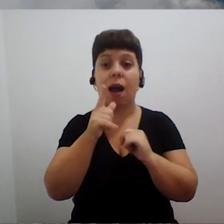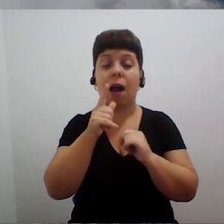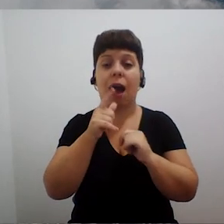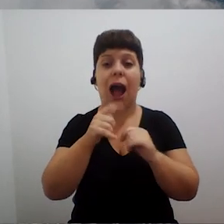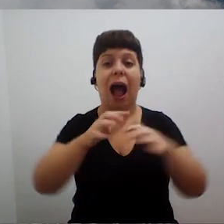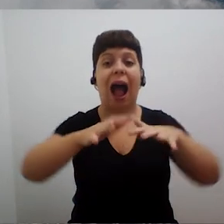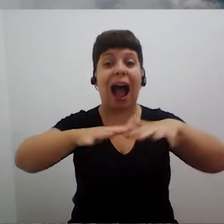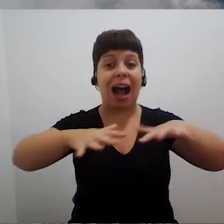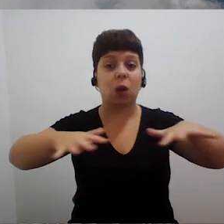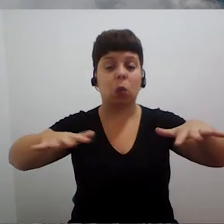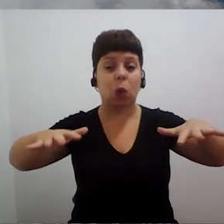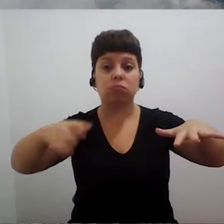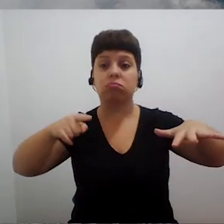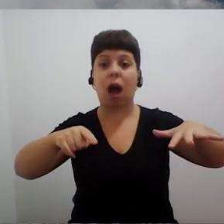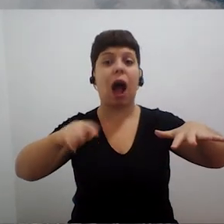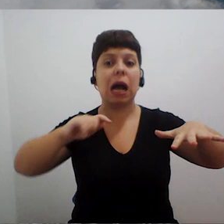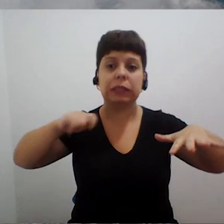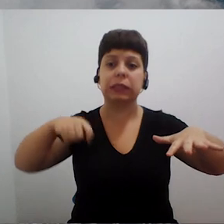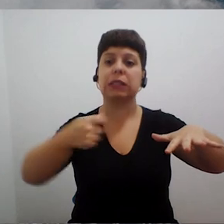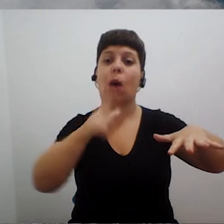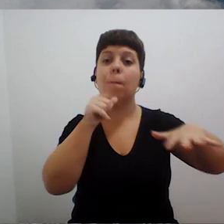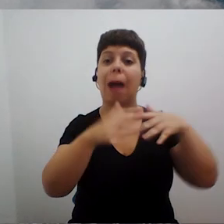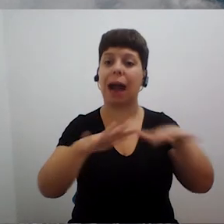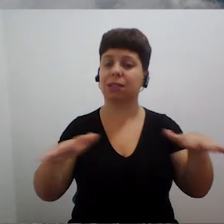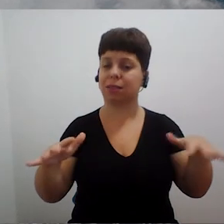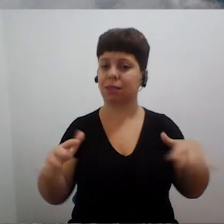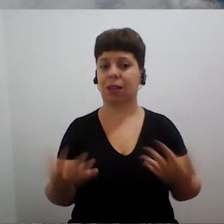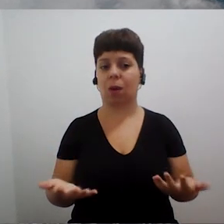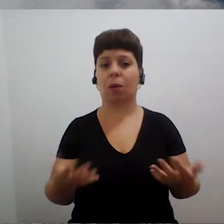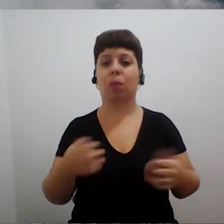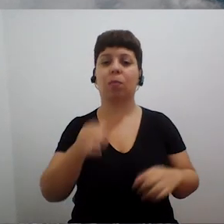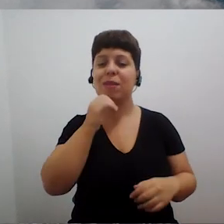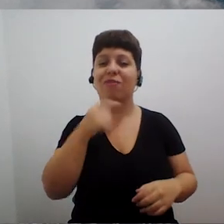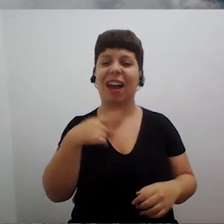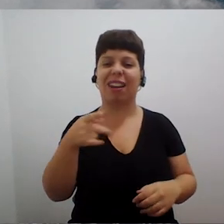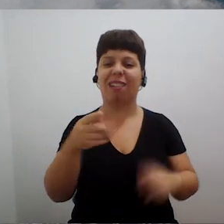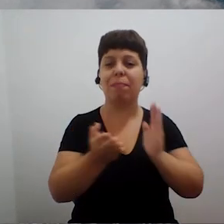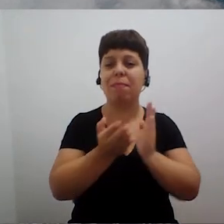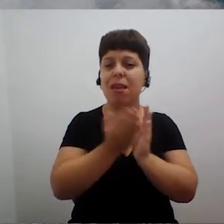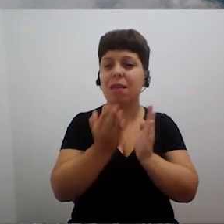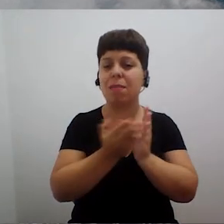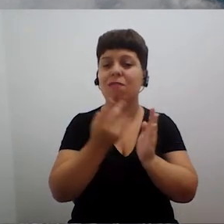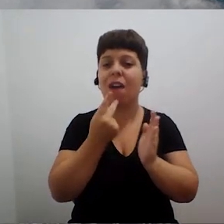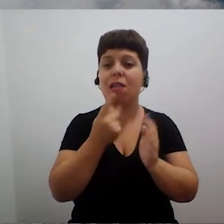ou como oceano. Assim nós temos Mares mencionados na Bíblia, o Mar Mediterrâneo,